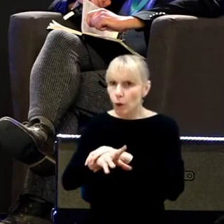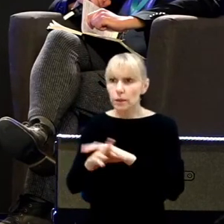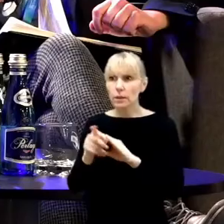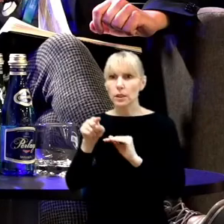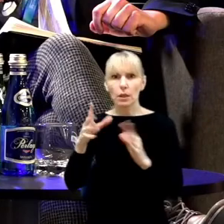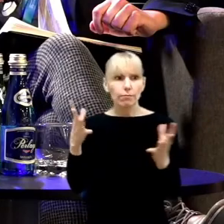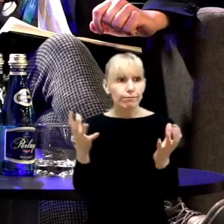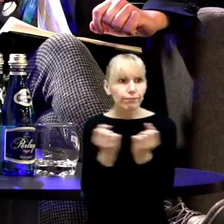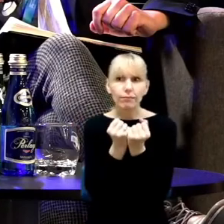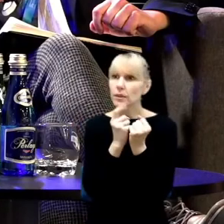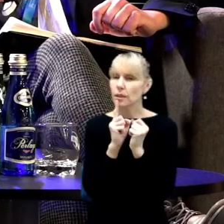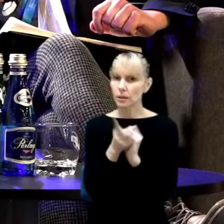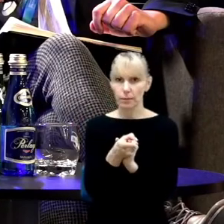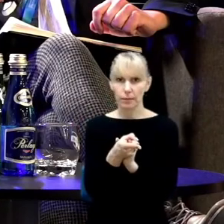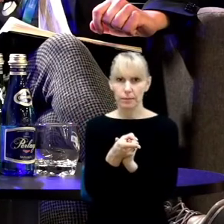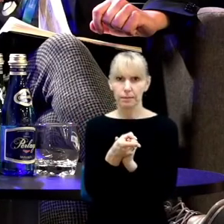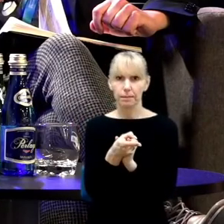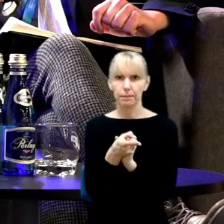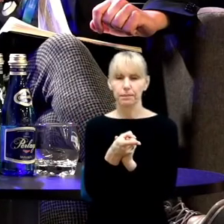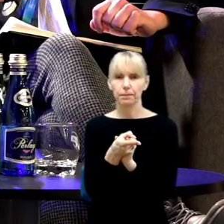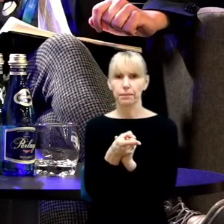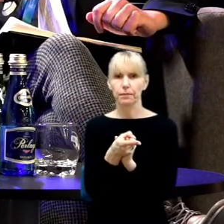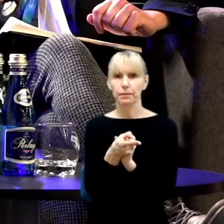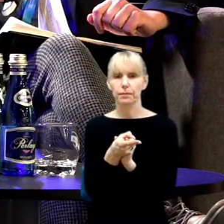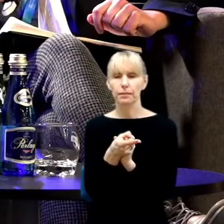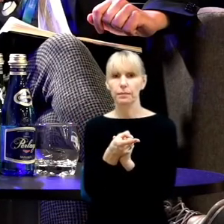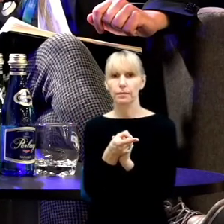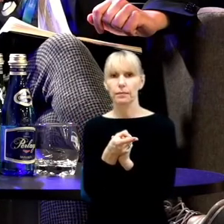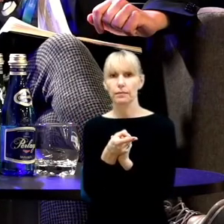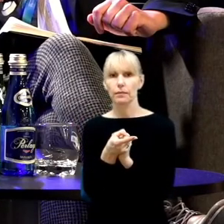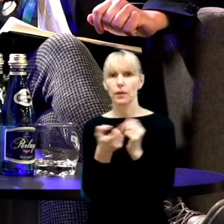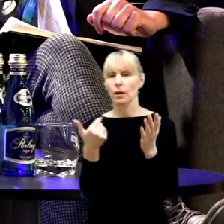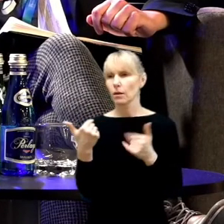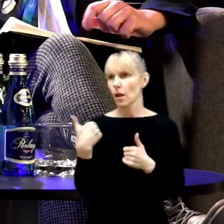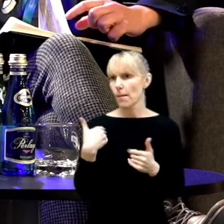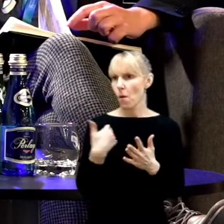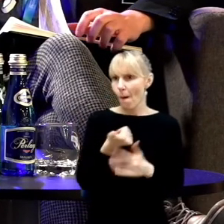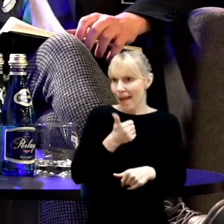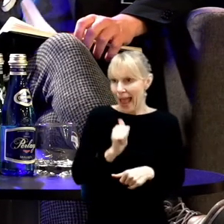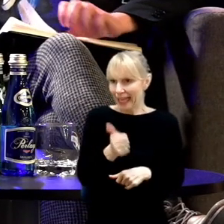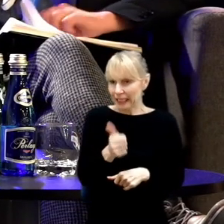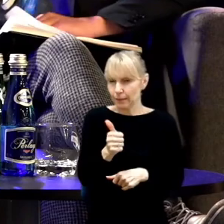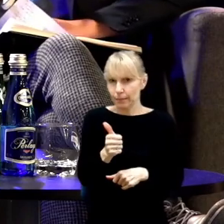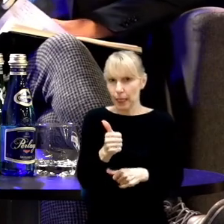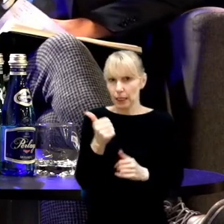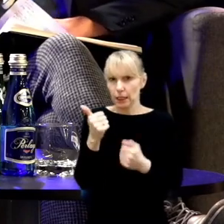Miałam nawet okazję robić taką ekspertyzę, gdzie badaliśmy to co jest, i nie tylko, w zasobie miejskim